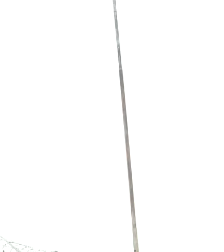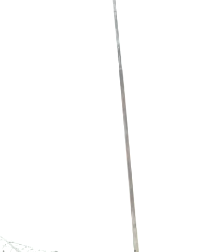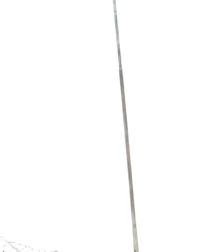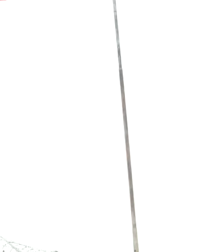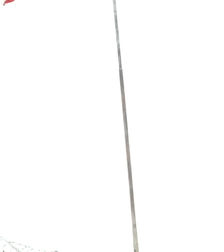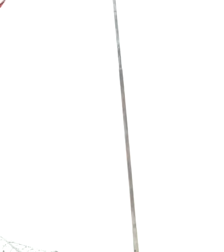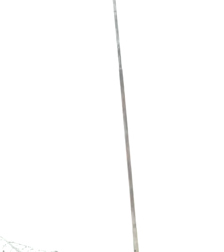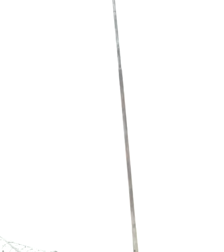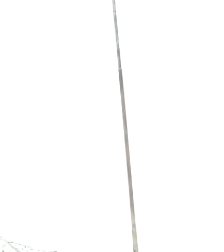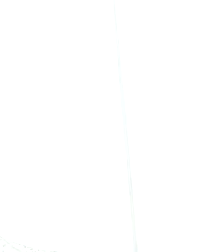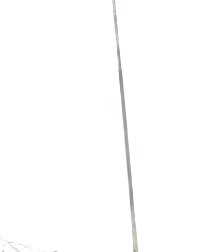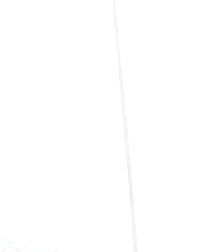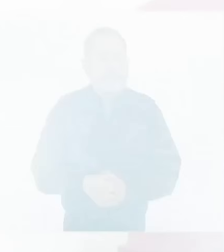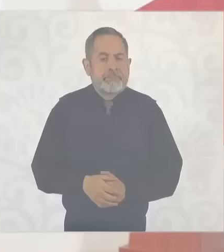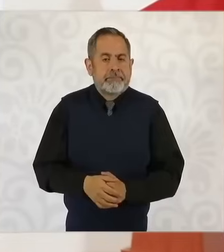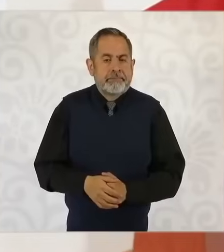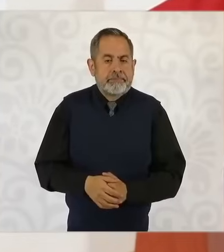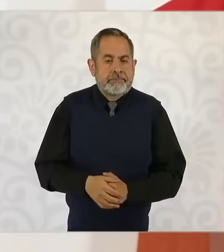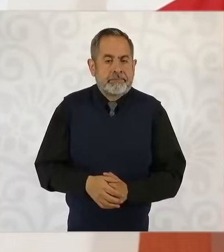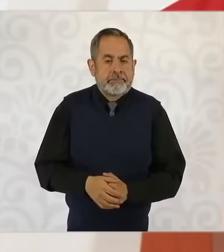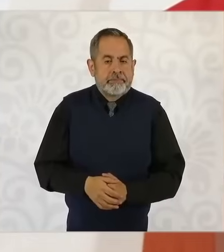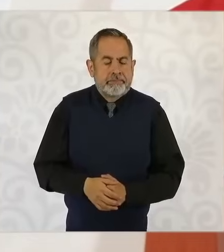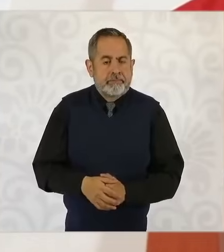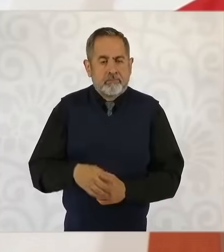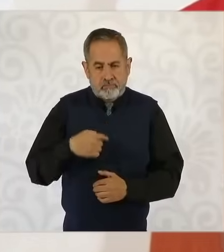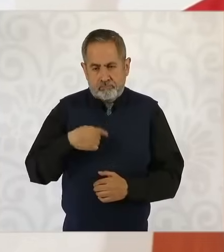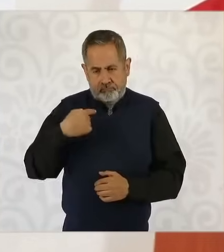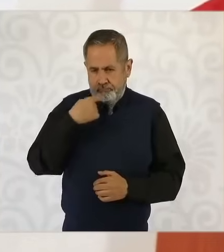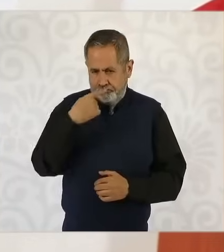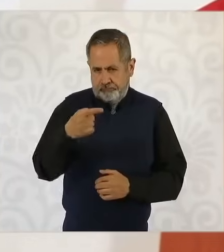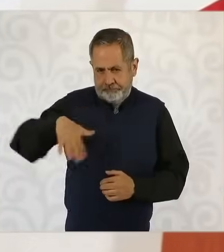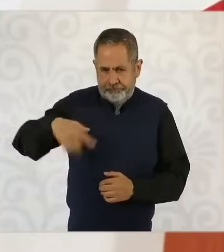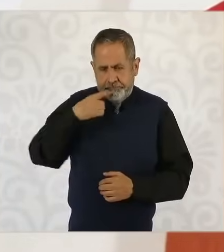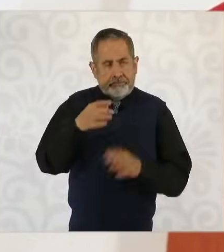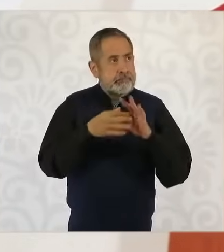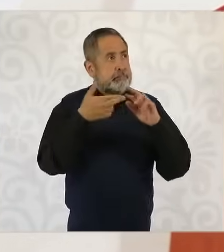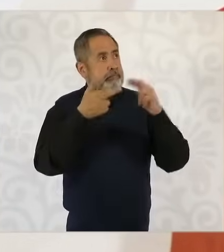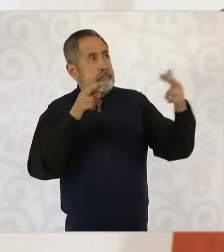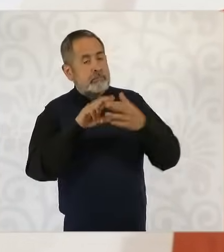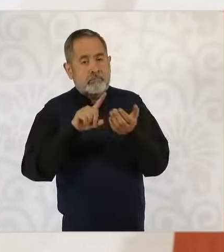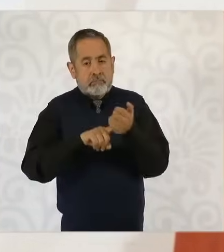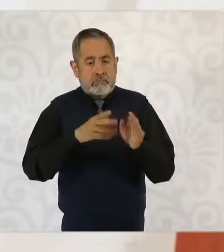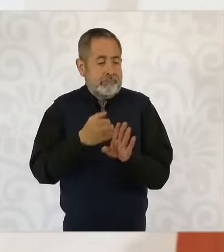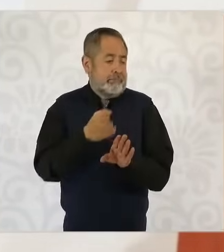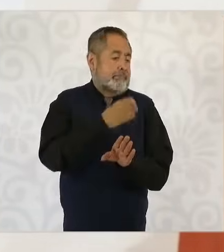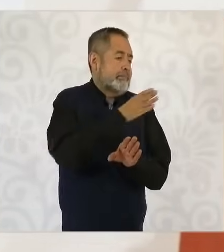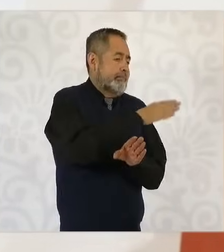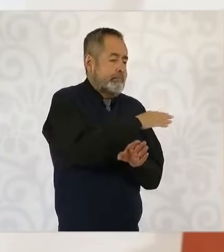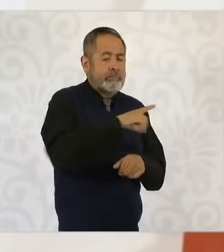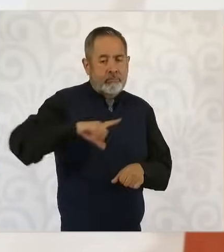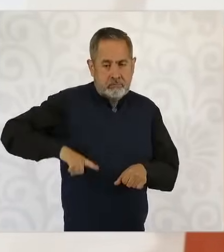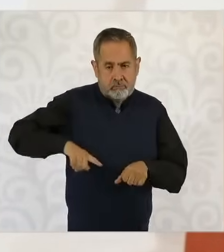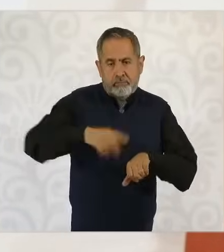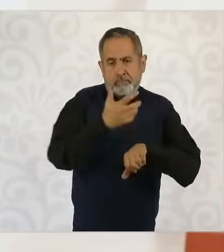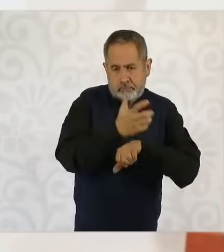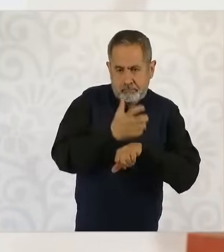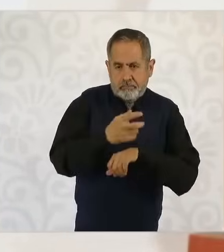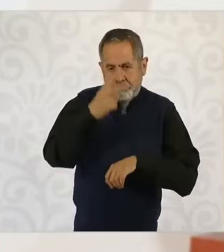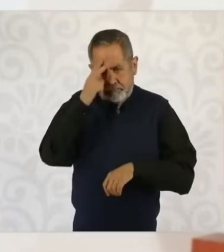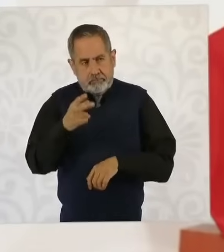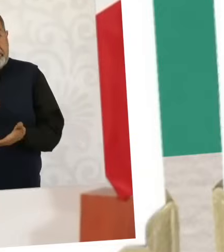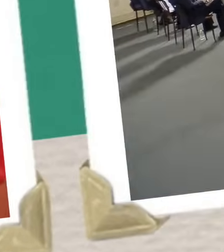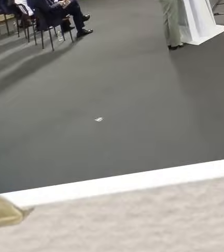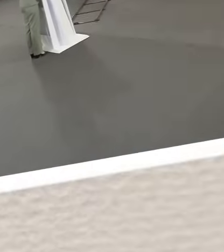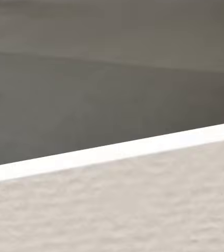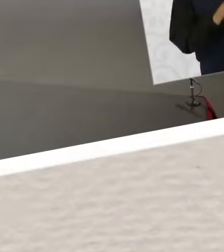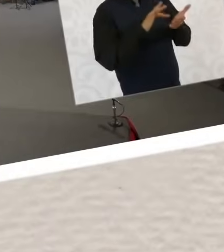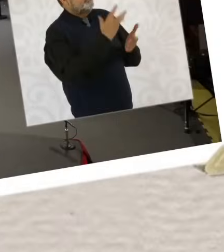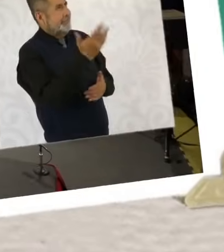y así darlo a conocer para que el pueblo de México se entere sobre la situación que se vive